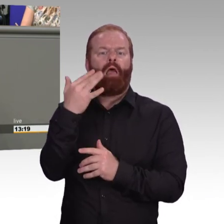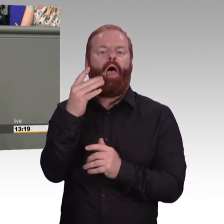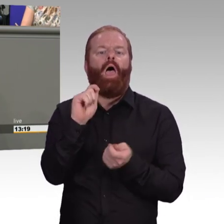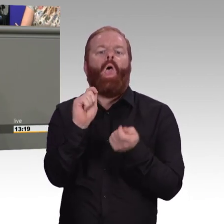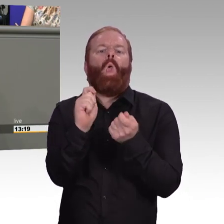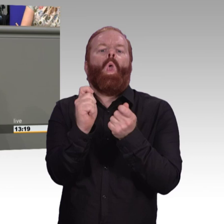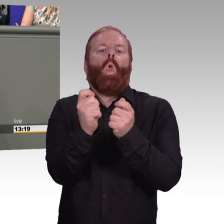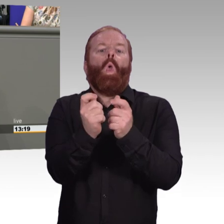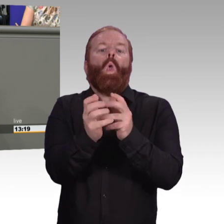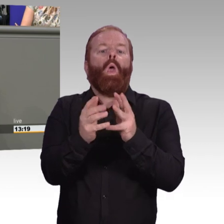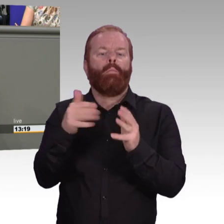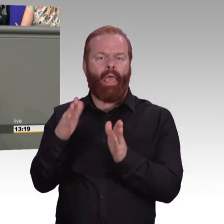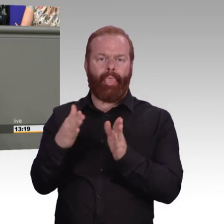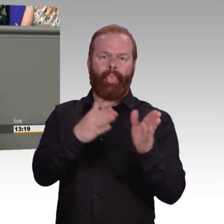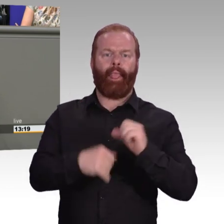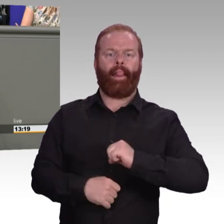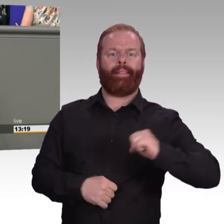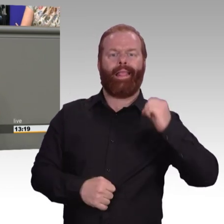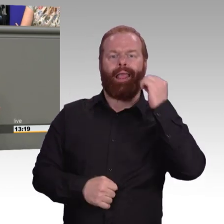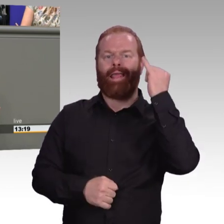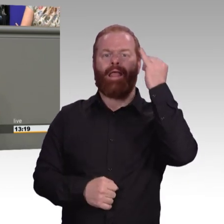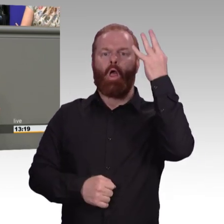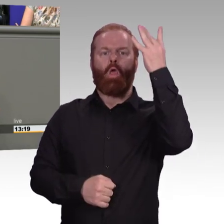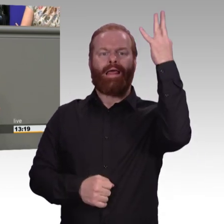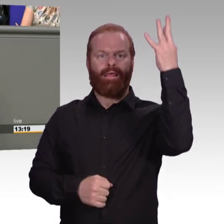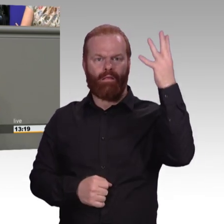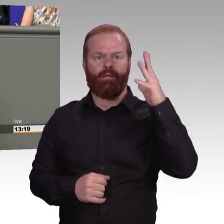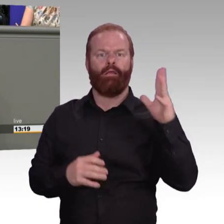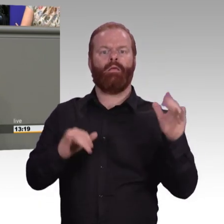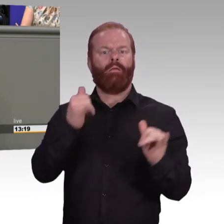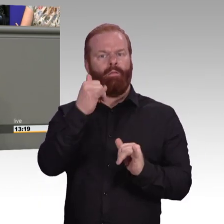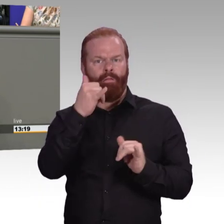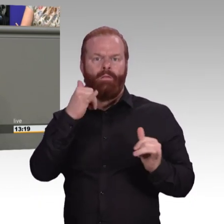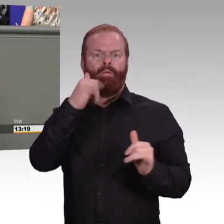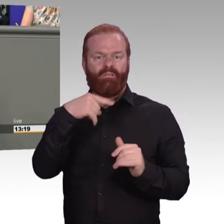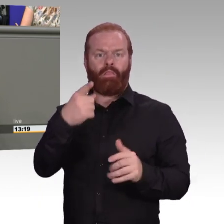Es geht gerade nicht darum, die Rechte von Kindern zu stärken, denn noch mal: Kinder haben bereits alle Rechte.